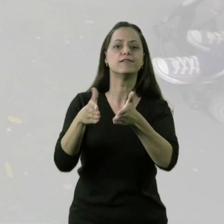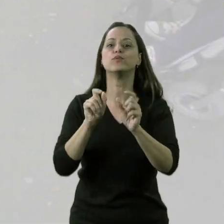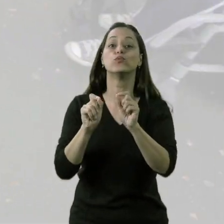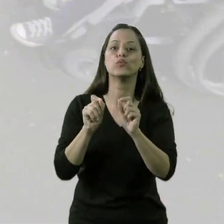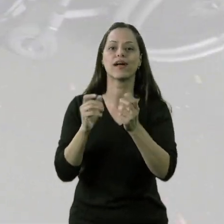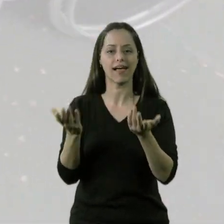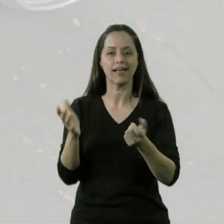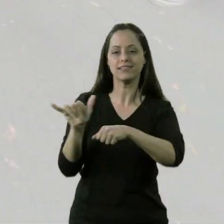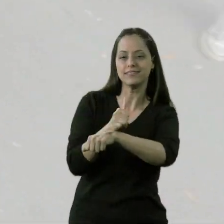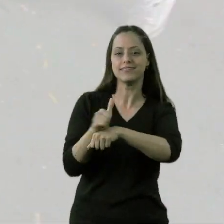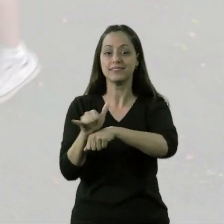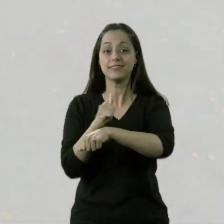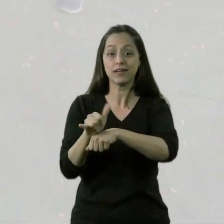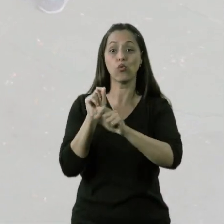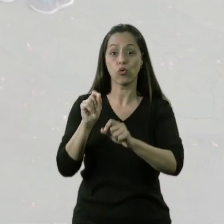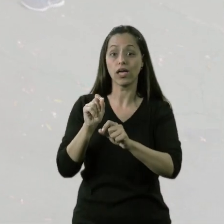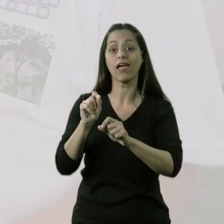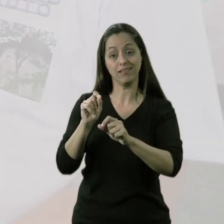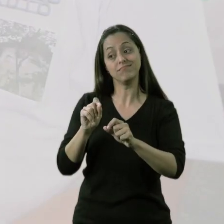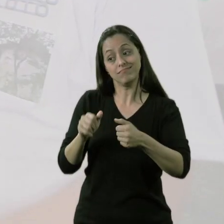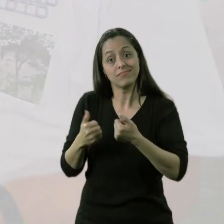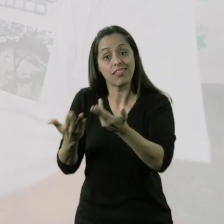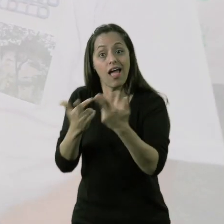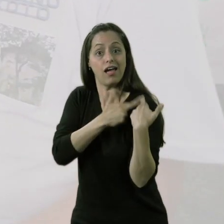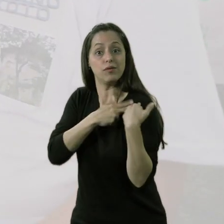“vamos explorar mais nesse lado”, jogando as questões para eles.